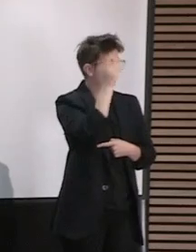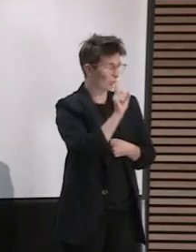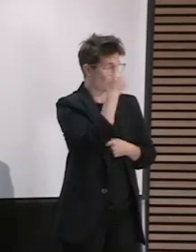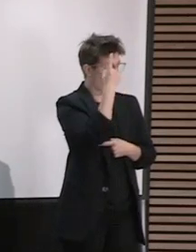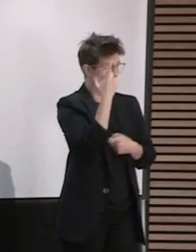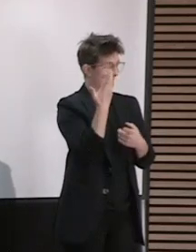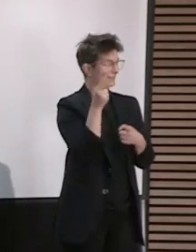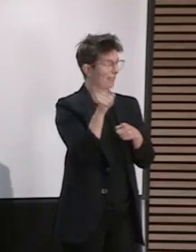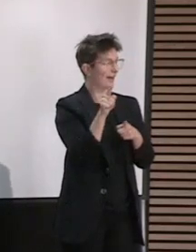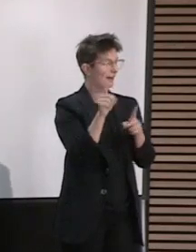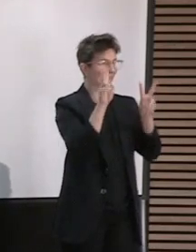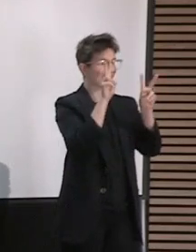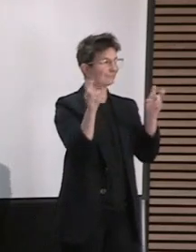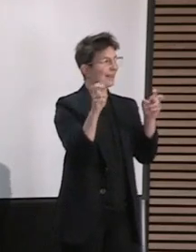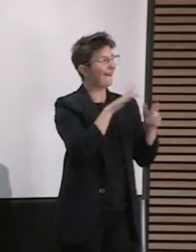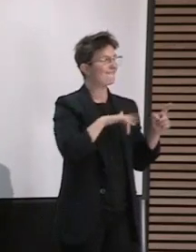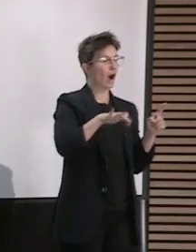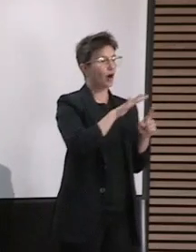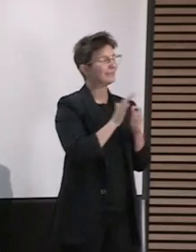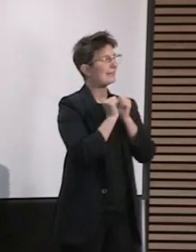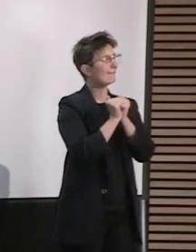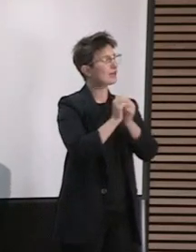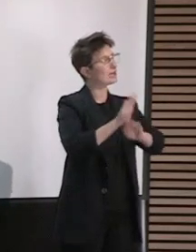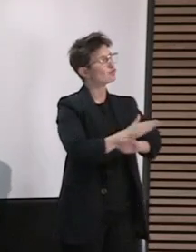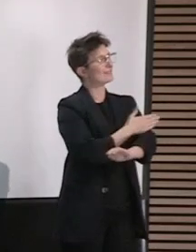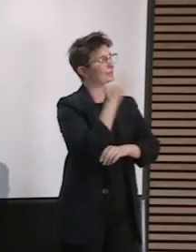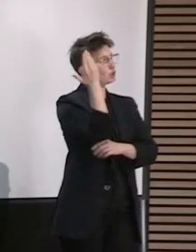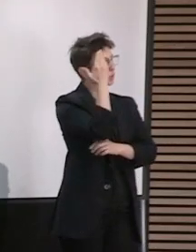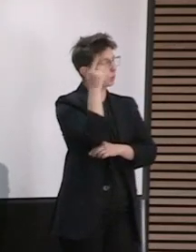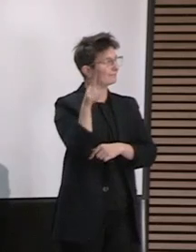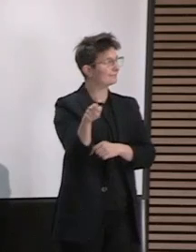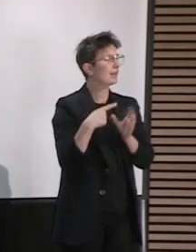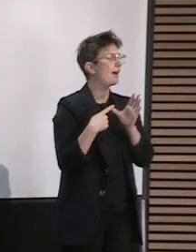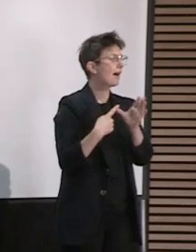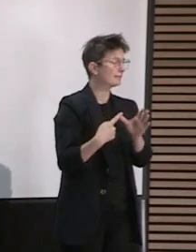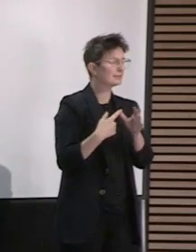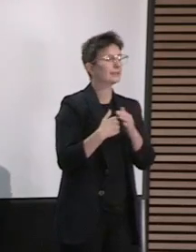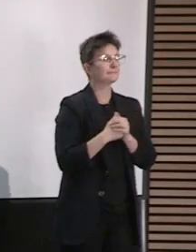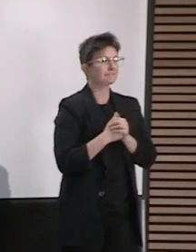te awhina nui kia takahuri whakamuri mo te ahua o nga